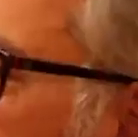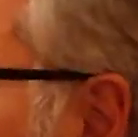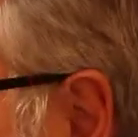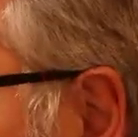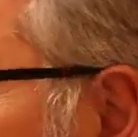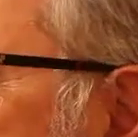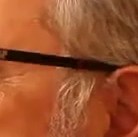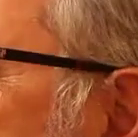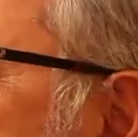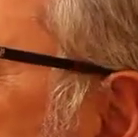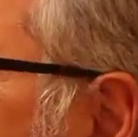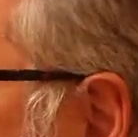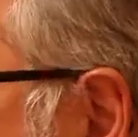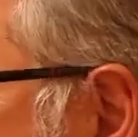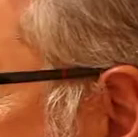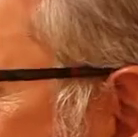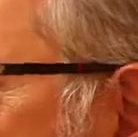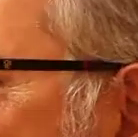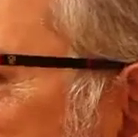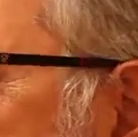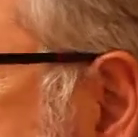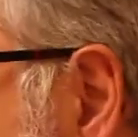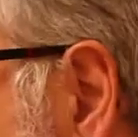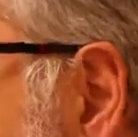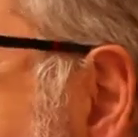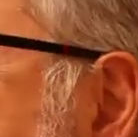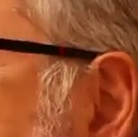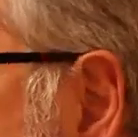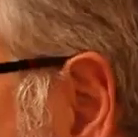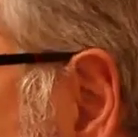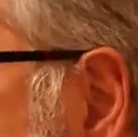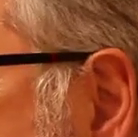su padre siendo un jubilado cómo paga 2000 euros de